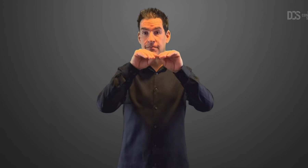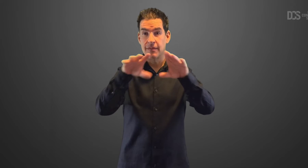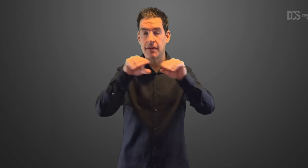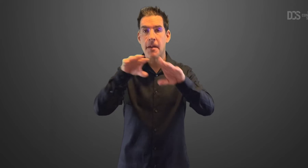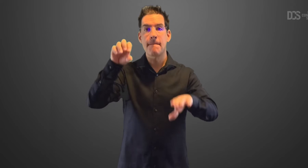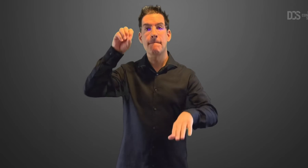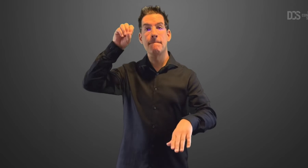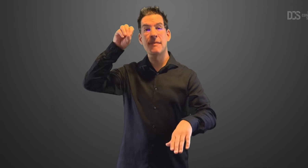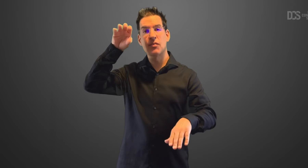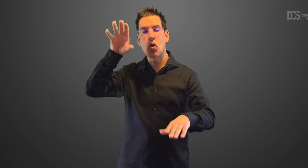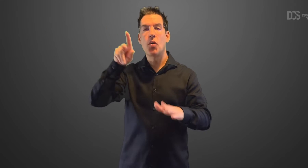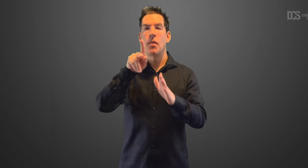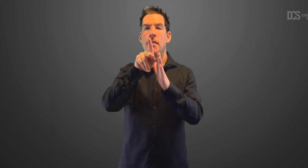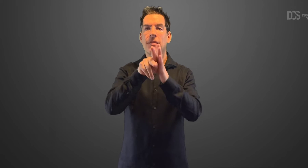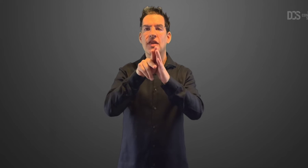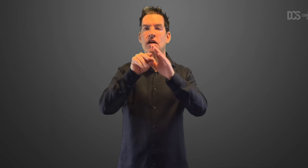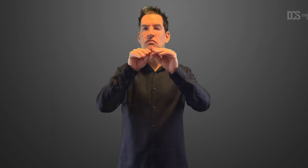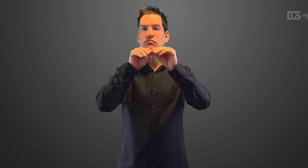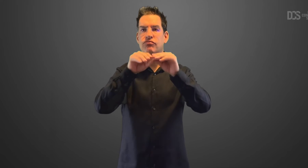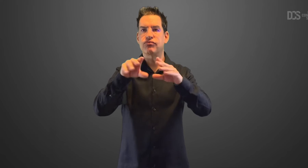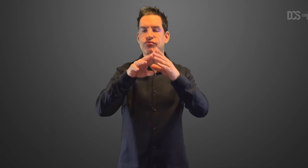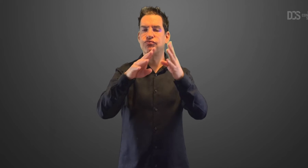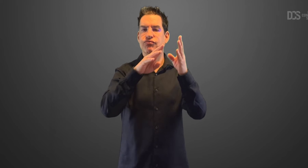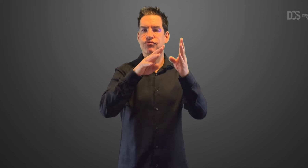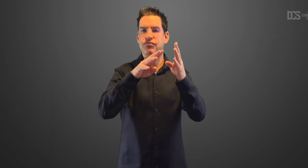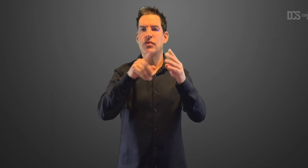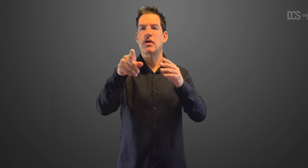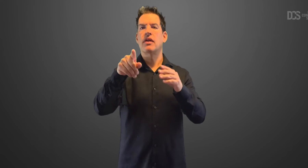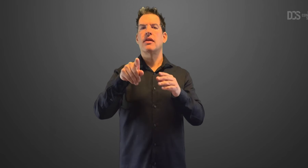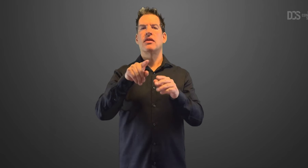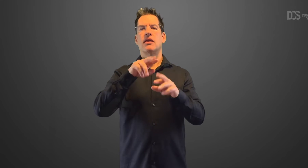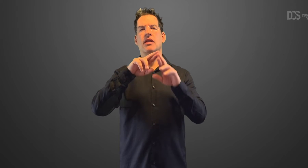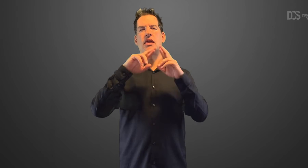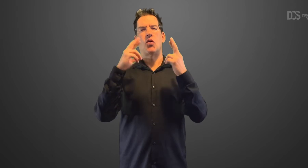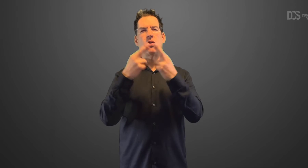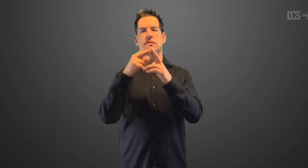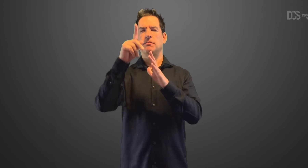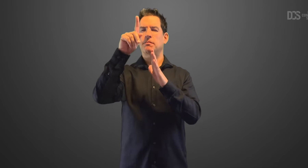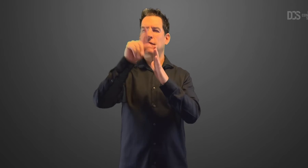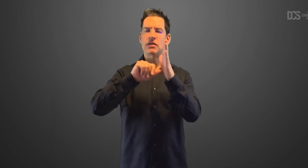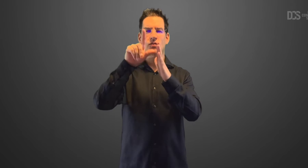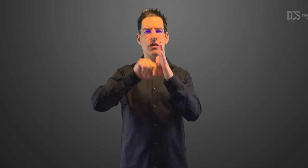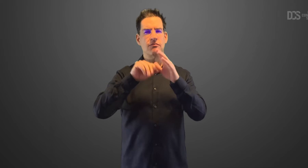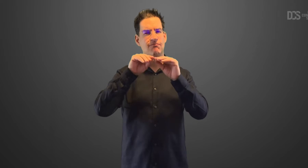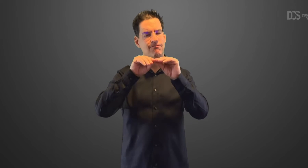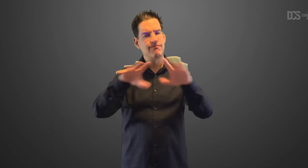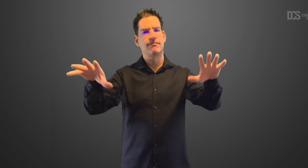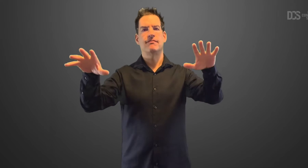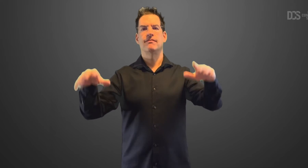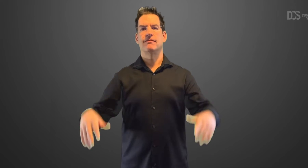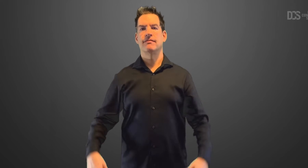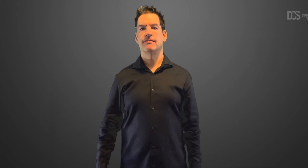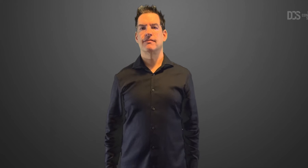está trabajando para mejorar la difusión en directo/vídeos de las reuniones mensuales.